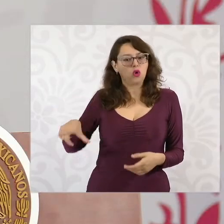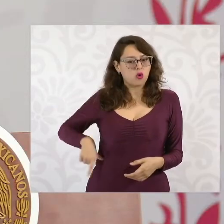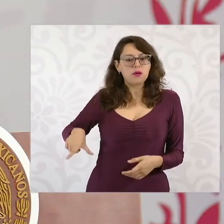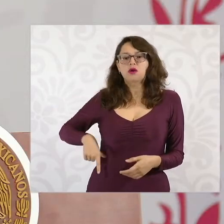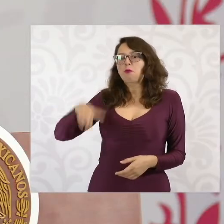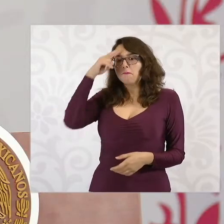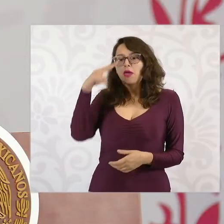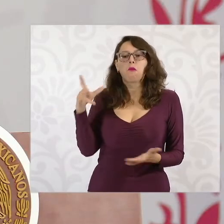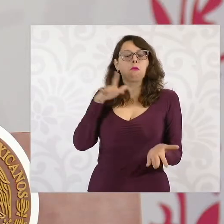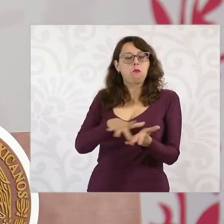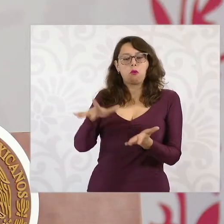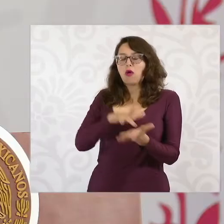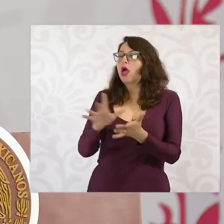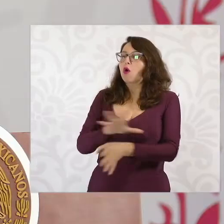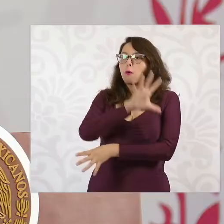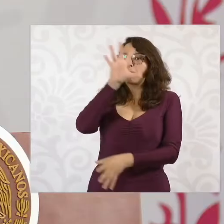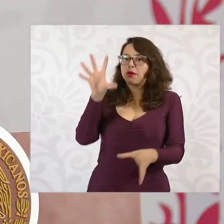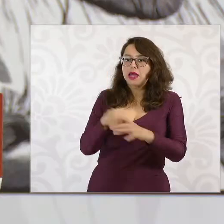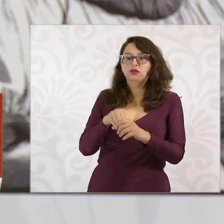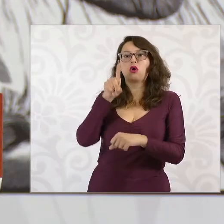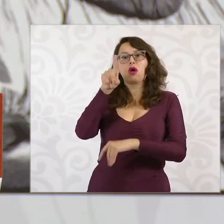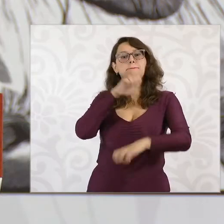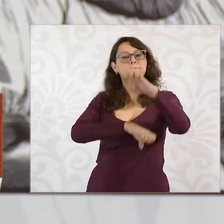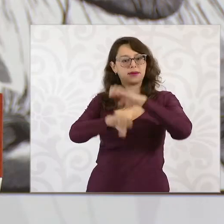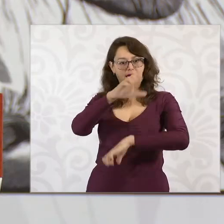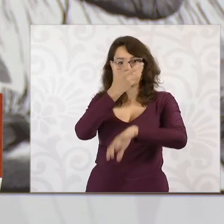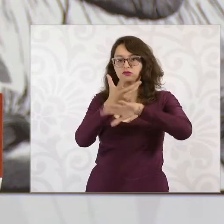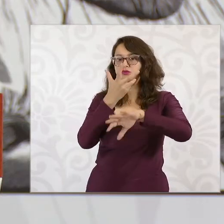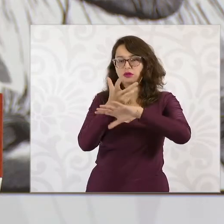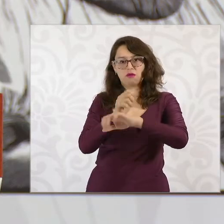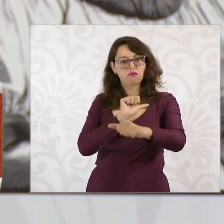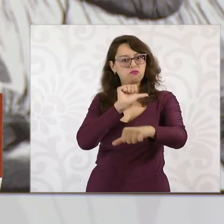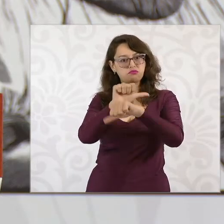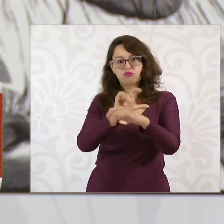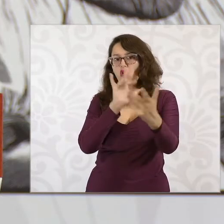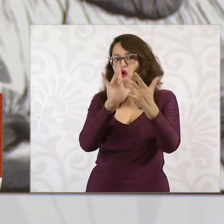México y estamos en contacto con la embajada de los Estados Unidos. Eso es lo primero por encima